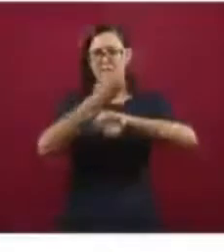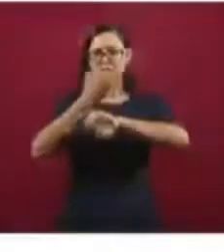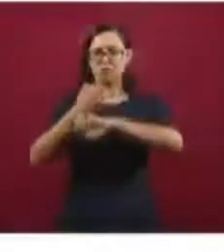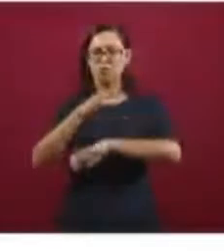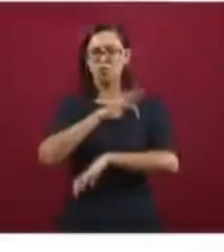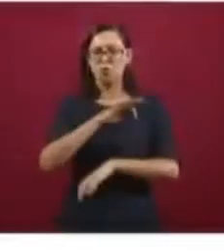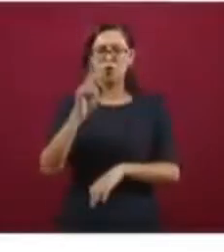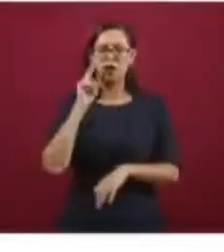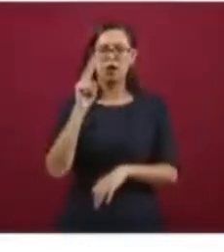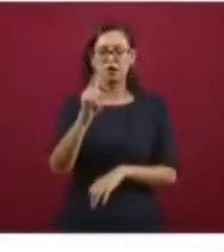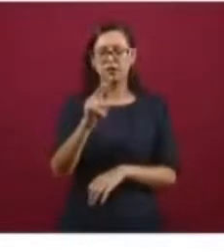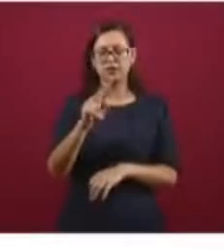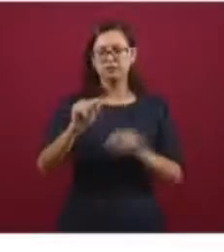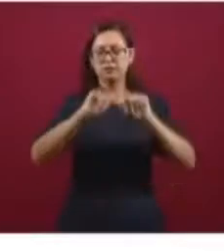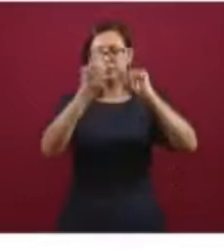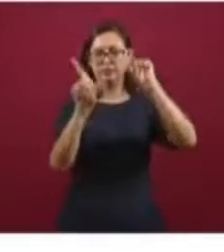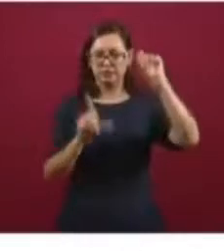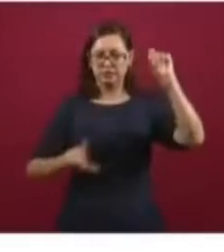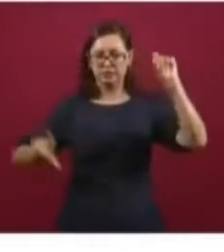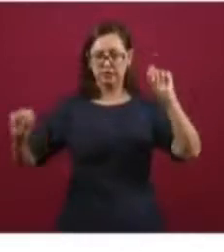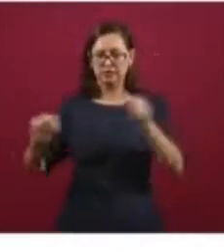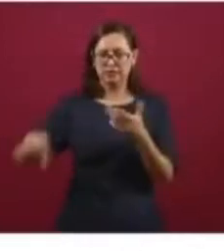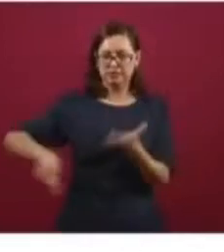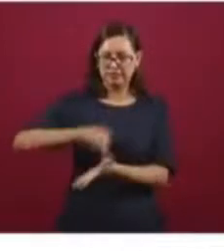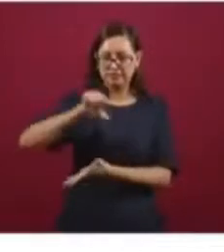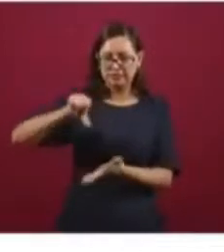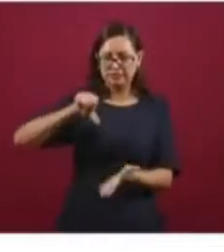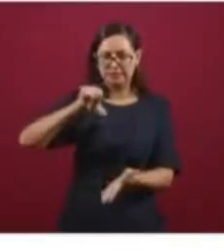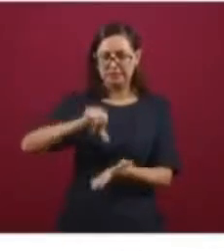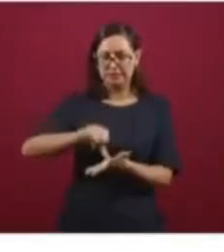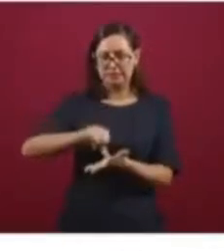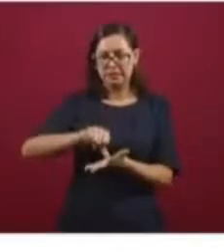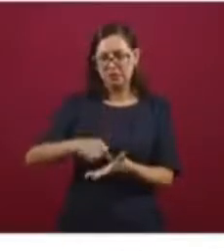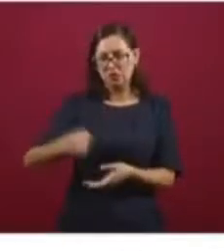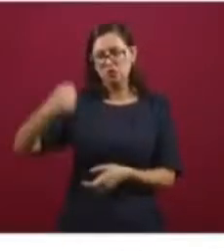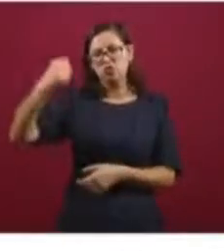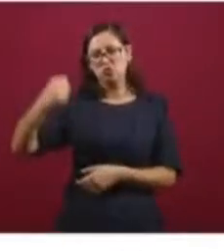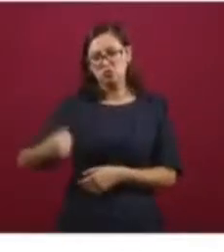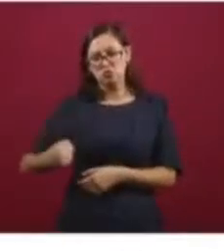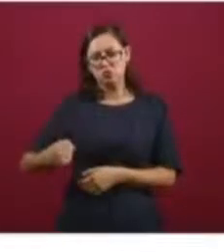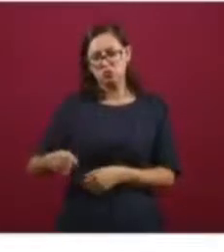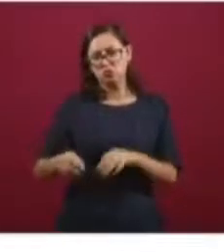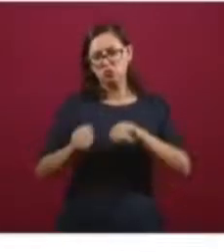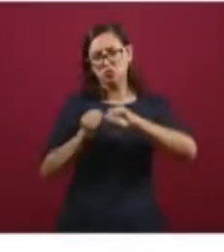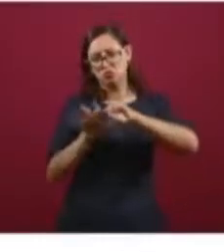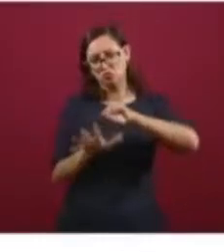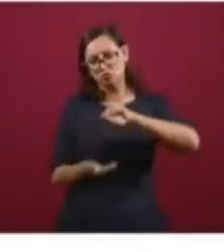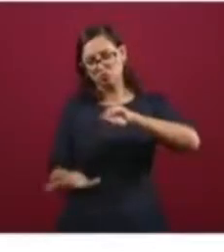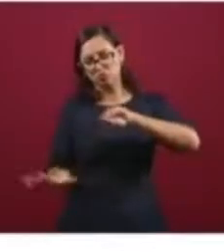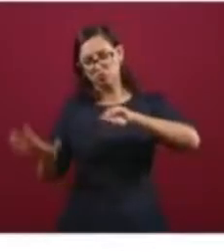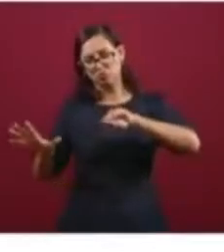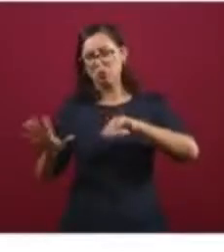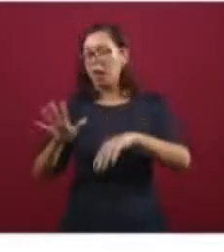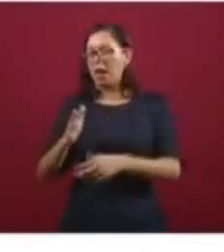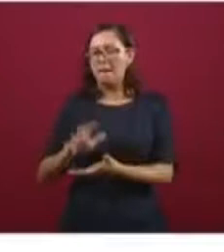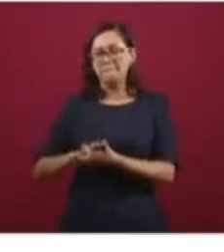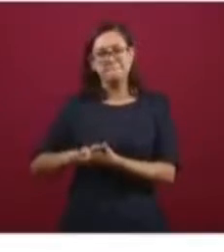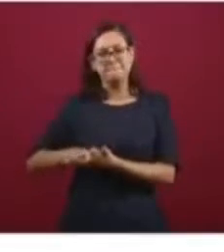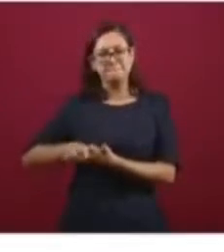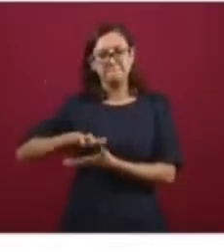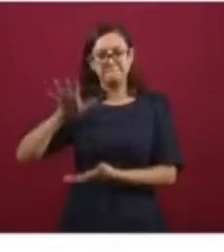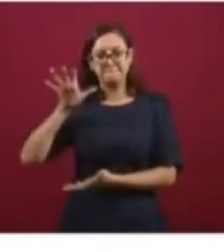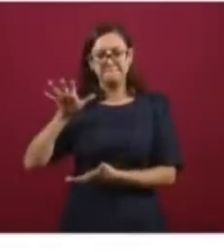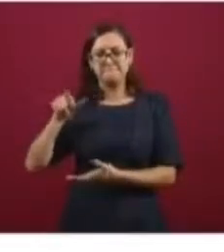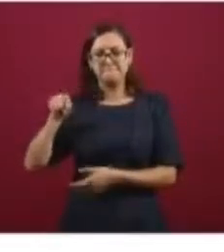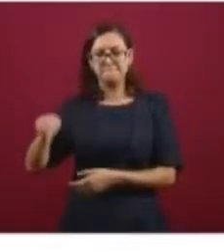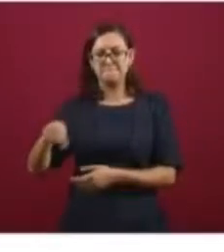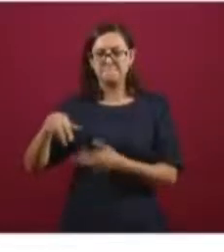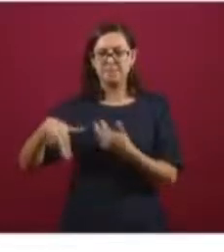al centro del país y sur sureste, se encuentra la mayor cantidad de coordinaciones regionales,